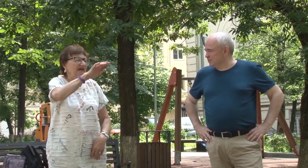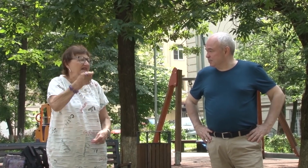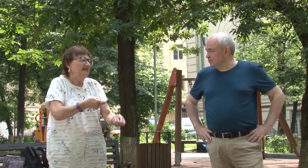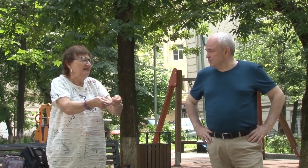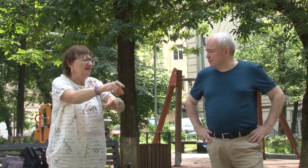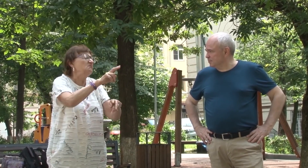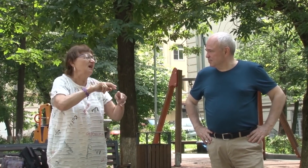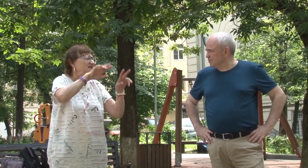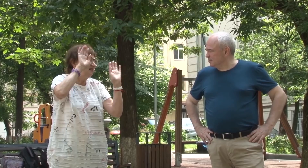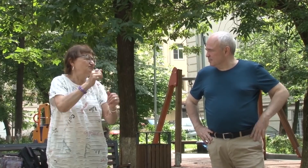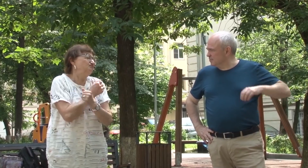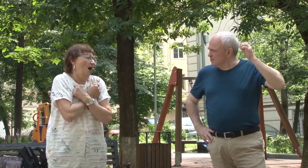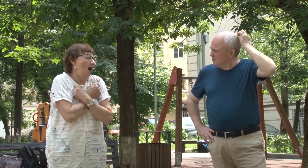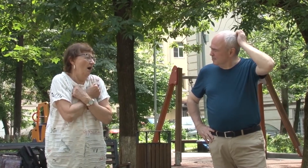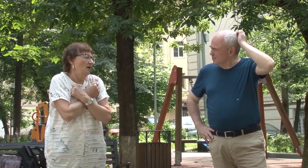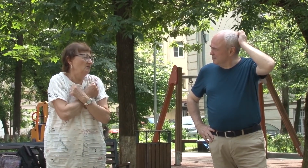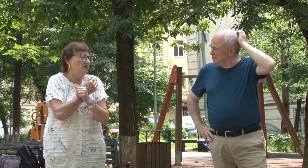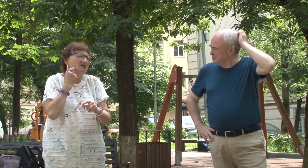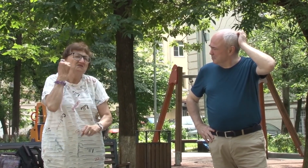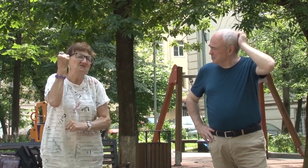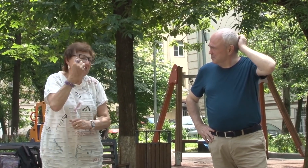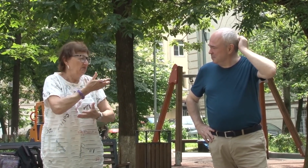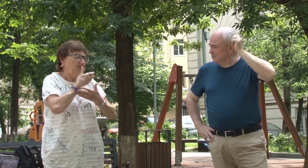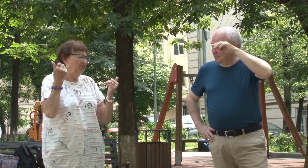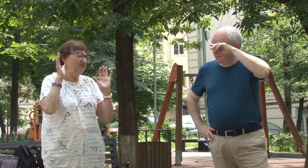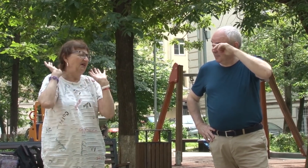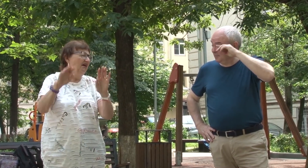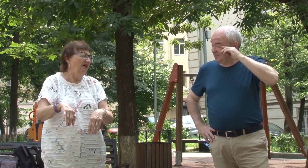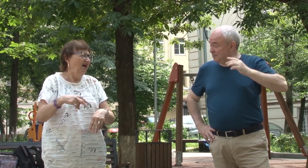Милиция про открыточничество глухих знала, особо не преследовала,